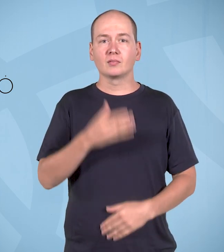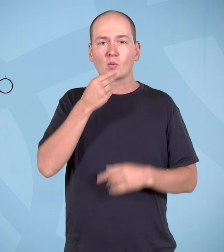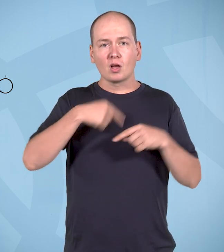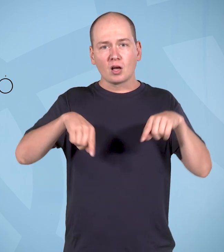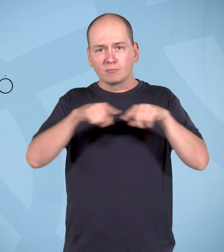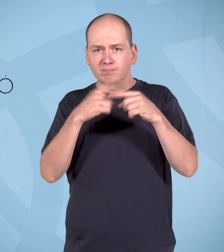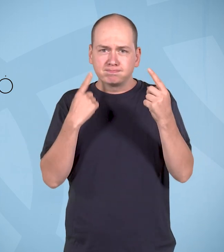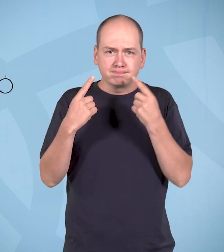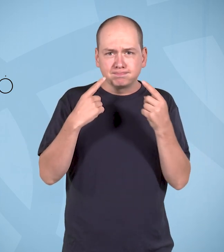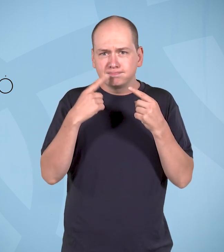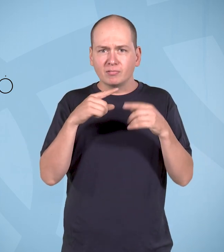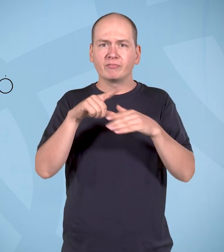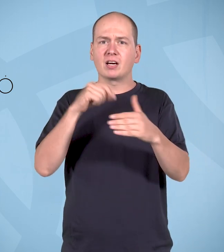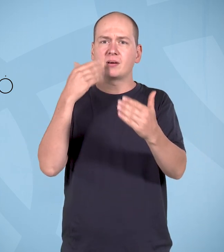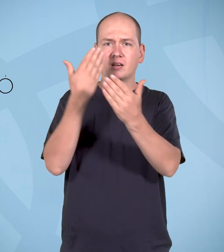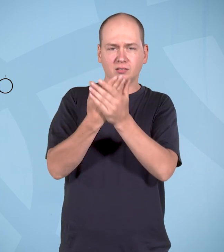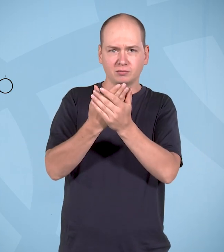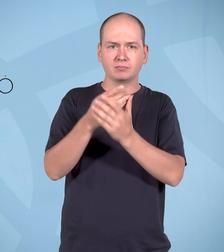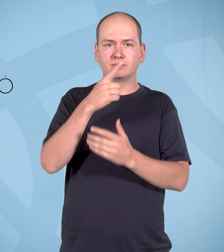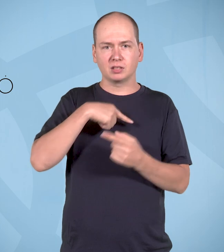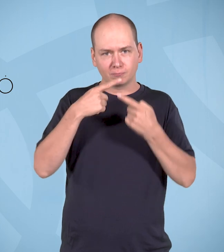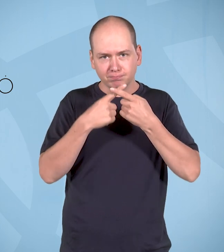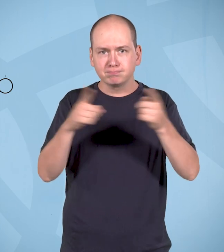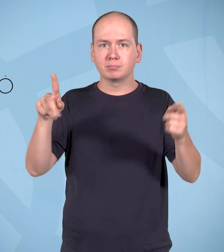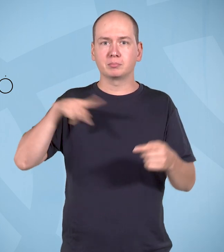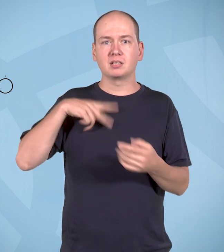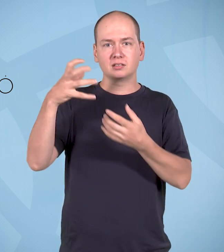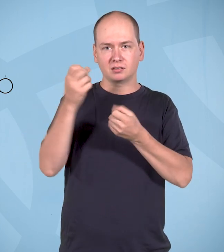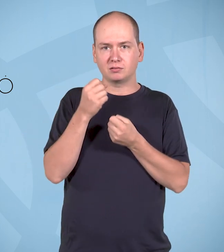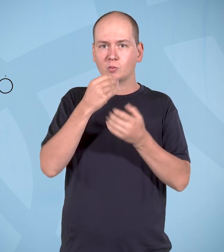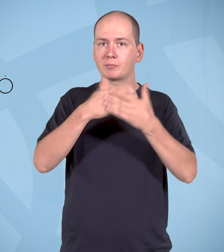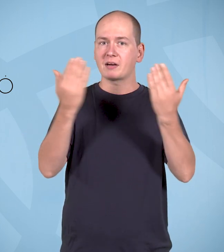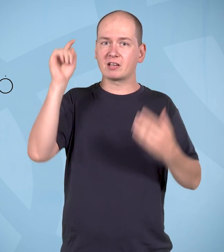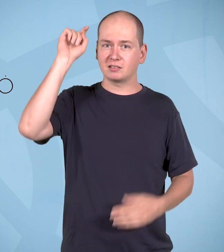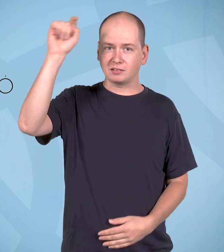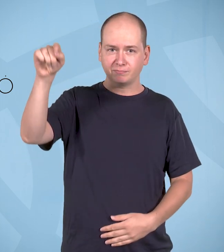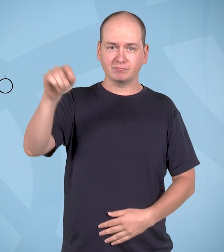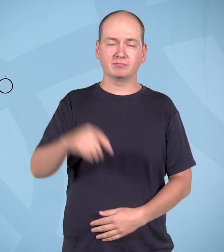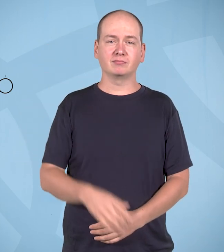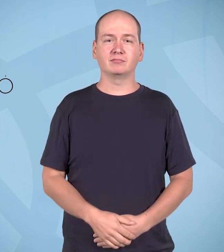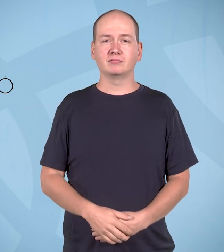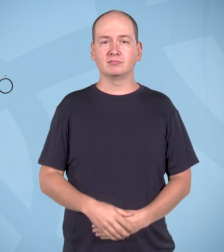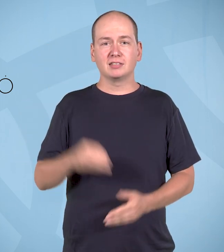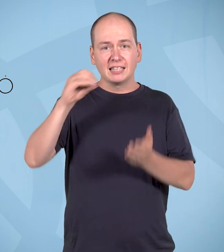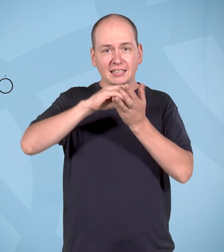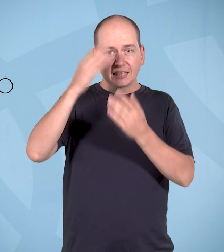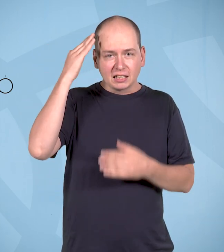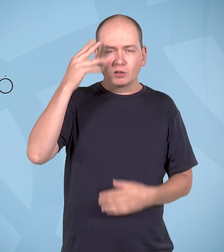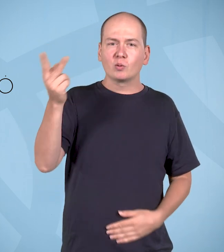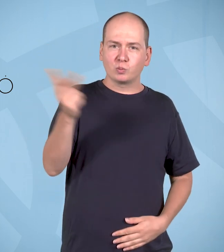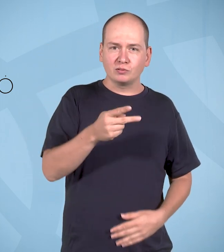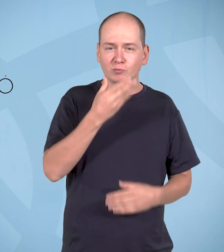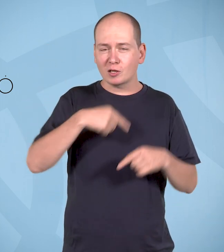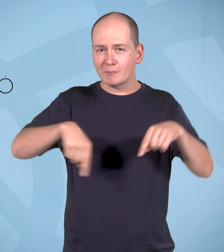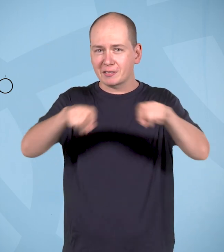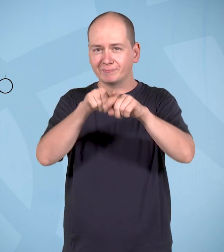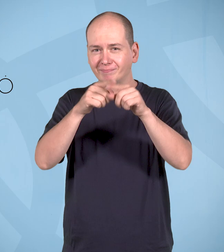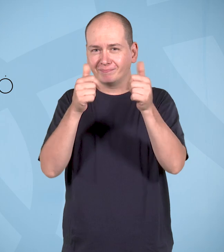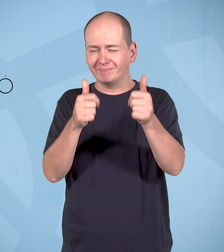Nuorisotoimikunta päättää ehdotusten perusteella kenet palkitaan. Kunniapalkinnon saaja paljastetaan nuorisokokouksessa. Lisätietoja voit kysyä nuorisotoimikunnan jäseniltä.